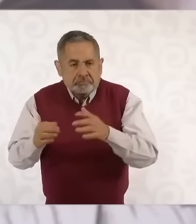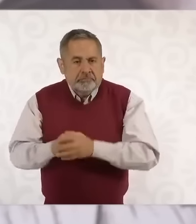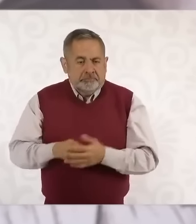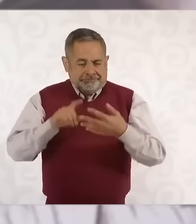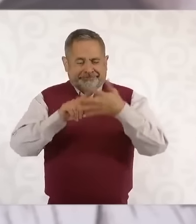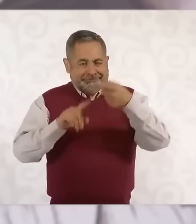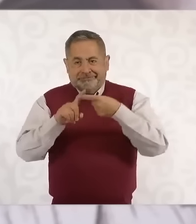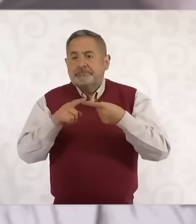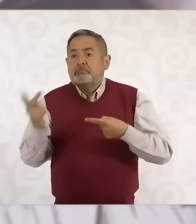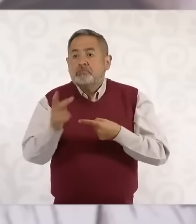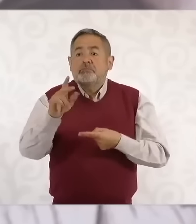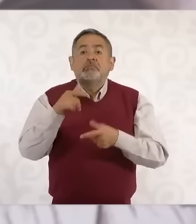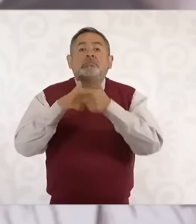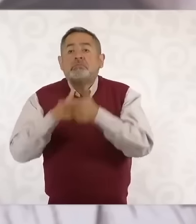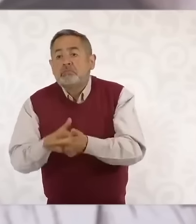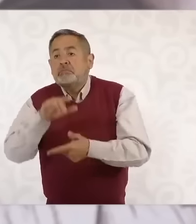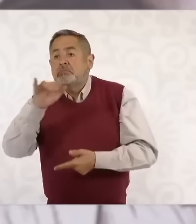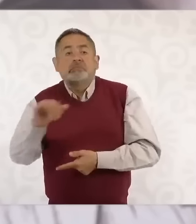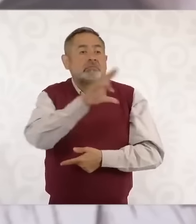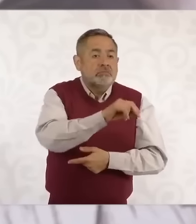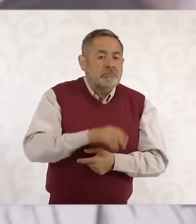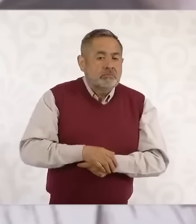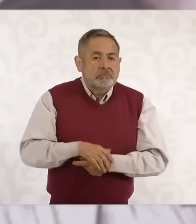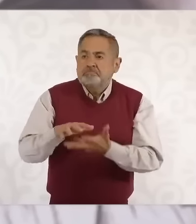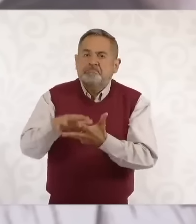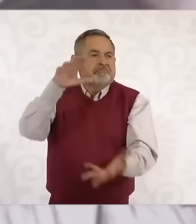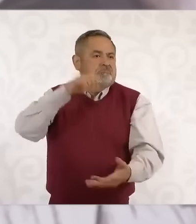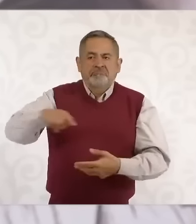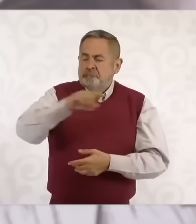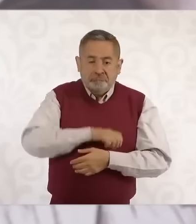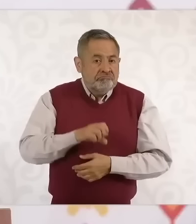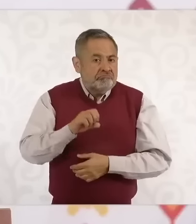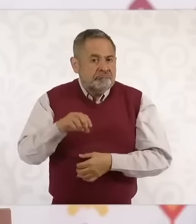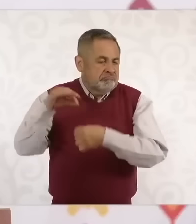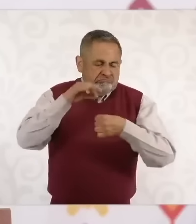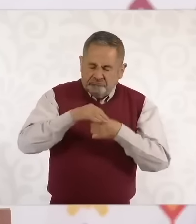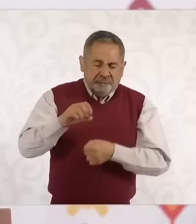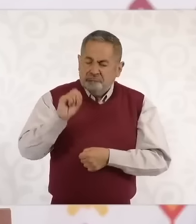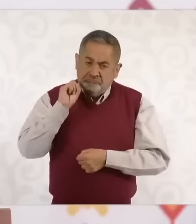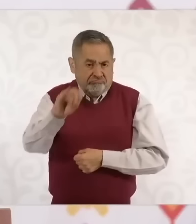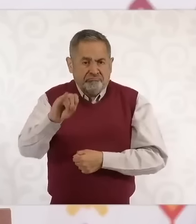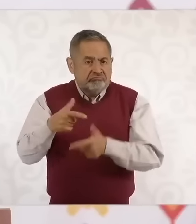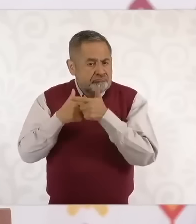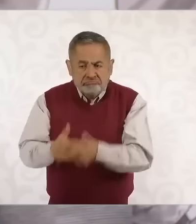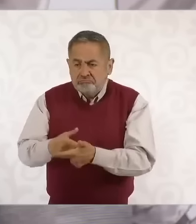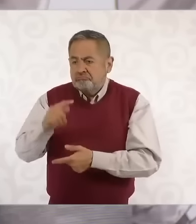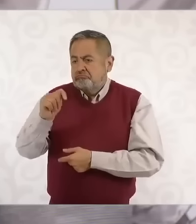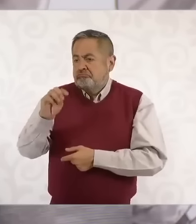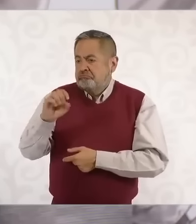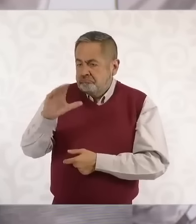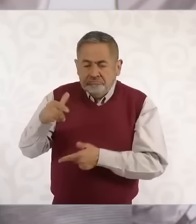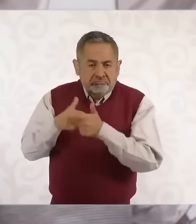mantenemos? Es la primera pregunta. y participaron muchos sectores, incluíon sector obrero, el campo,